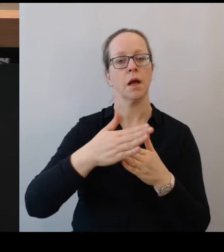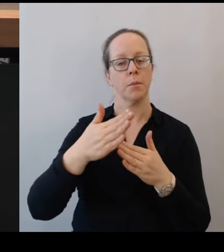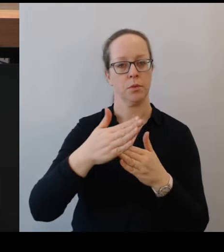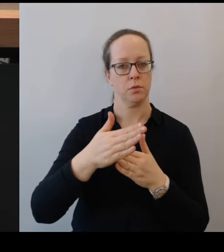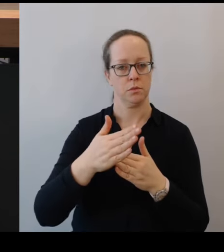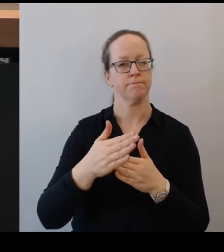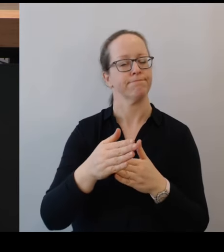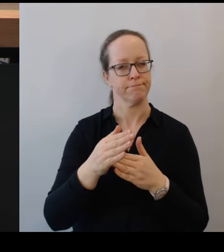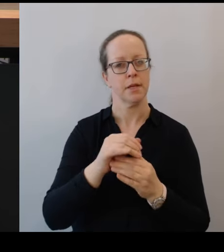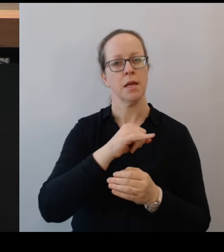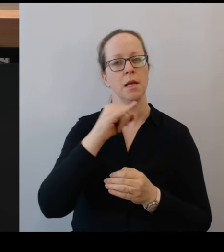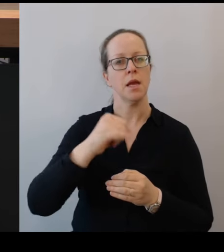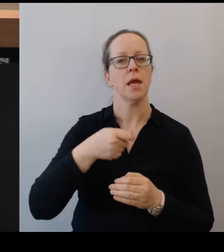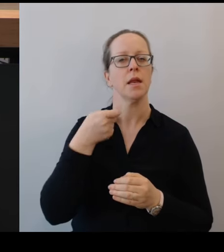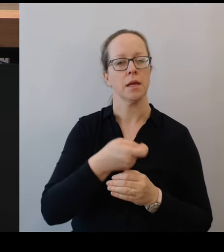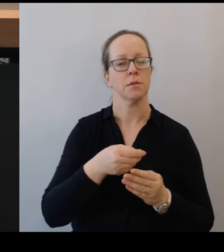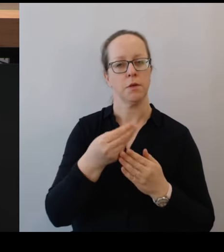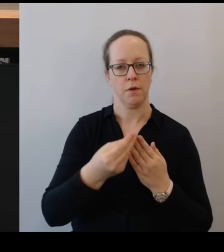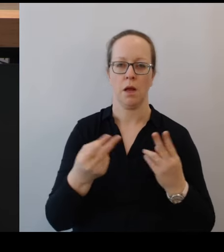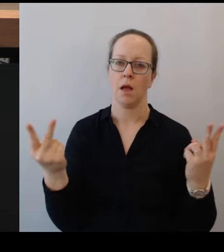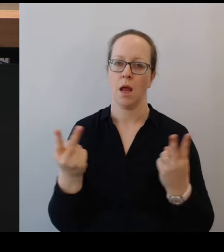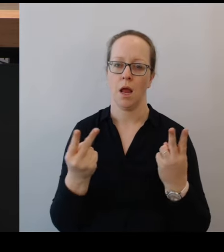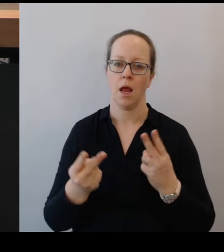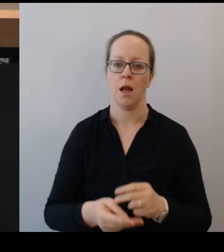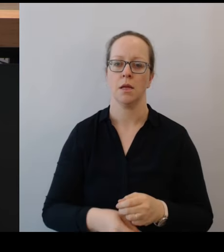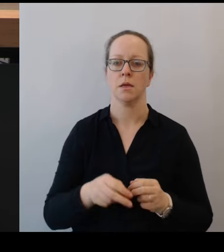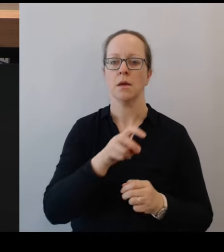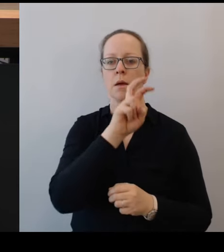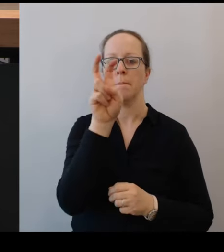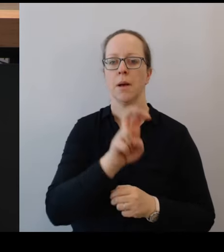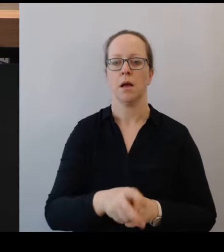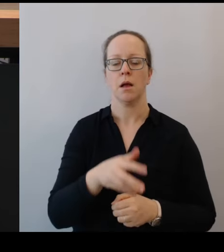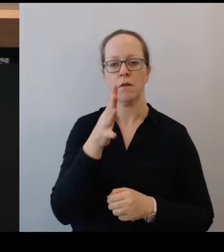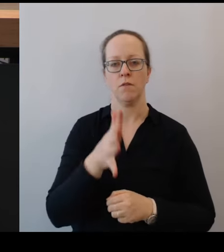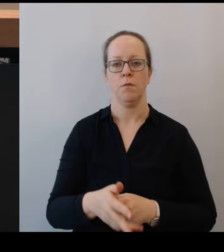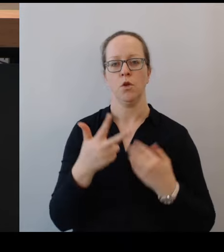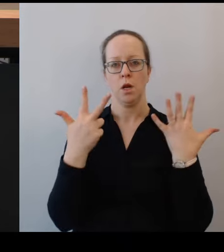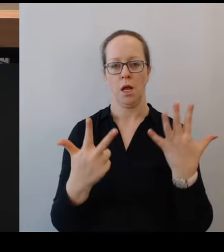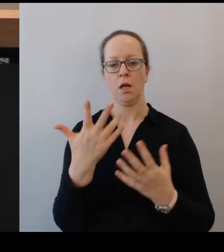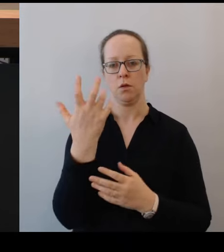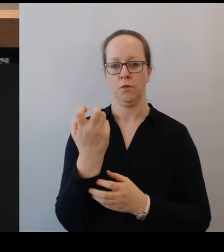drei grundsätzlich möglich ist. Die Koalition hat sich auch vorgenommen, solch